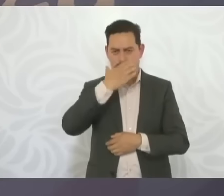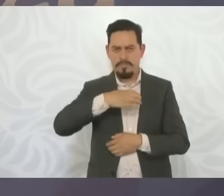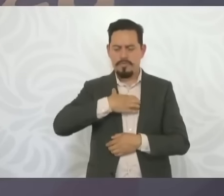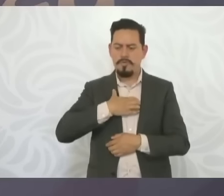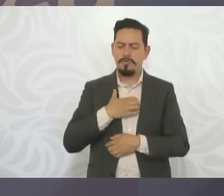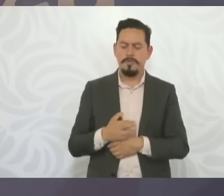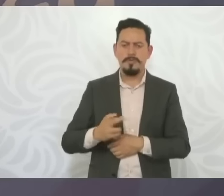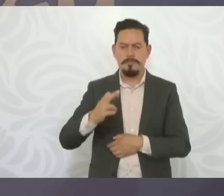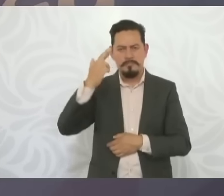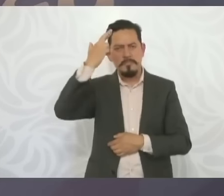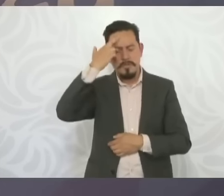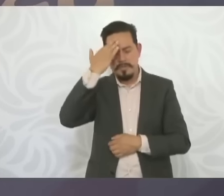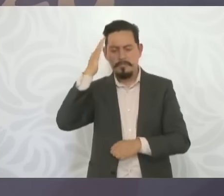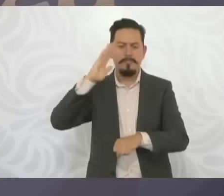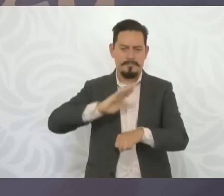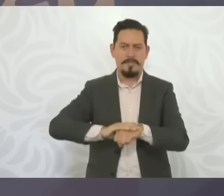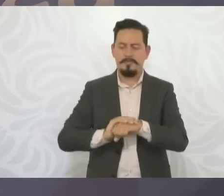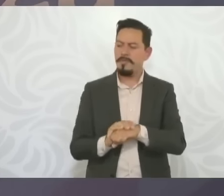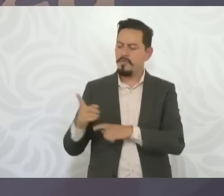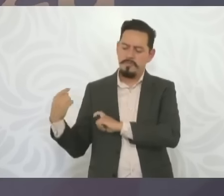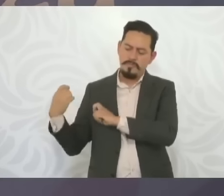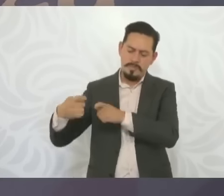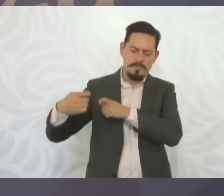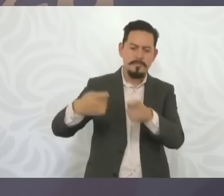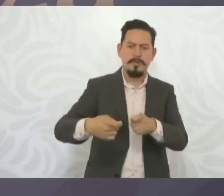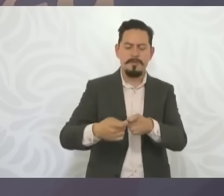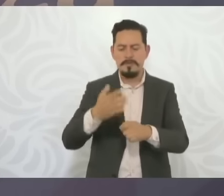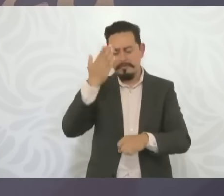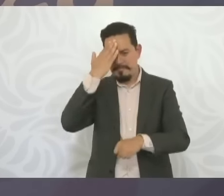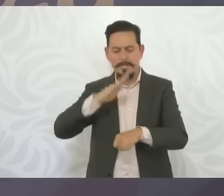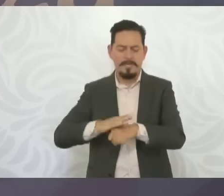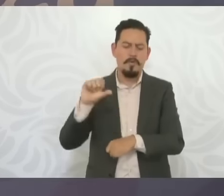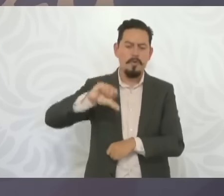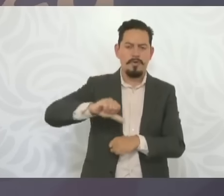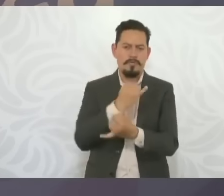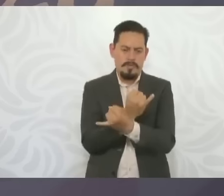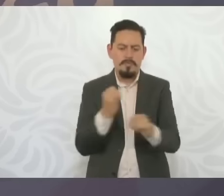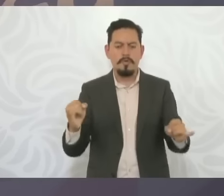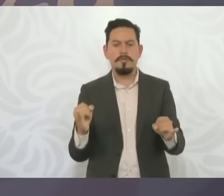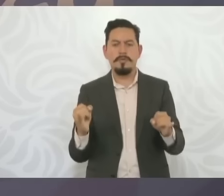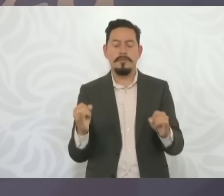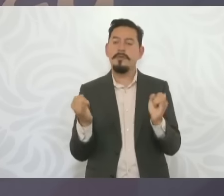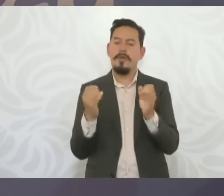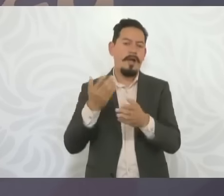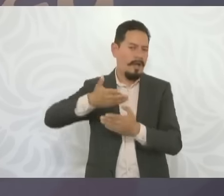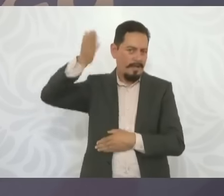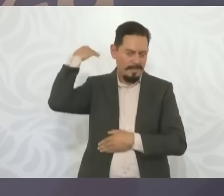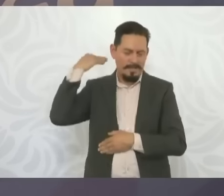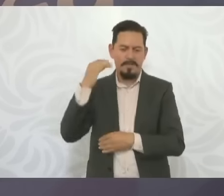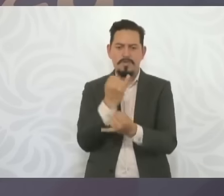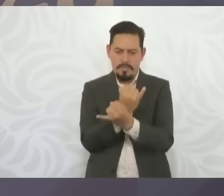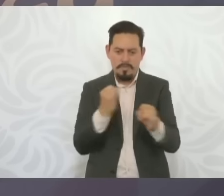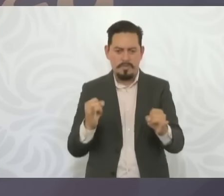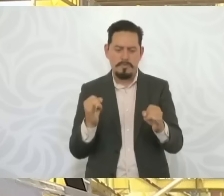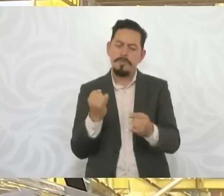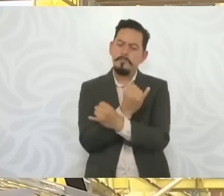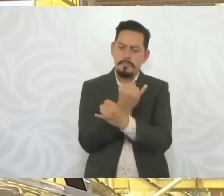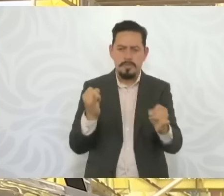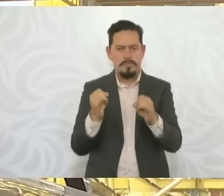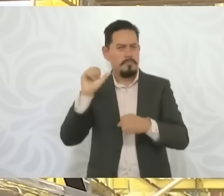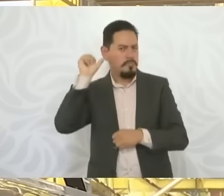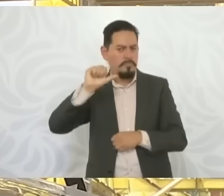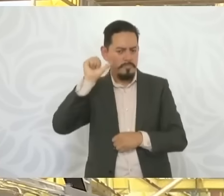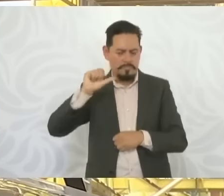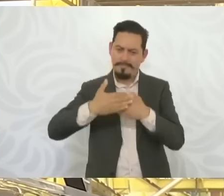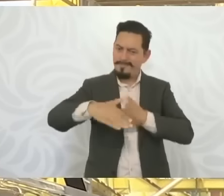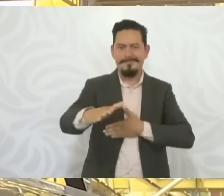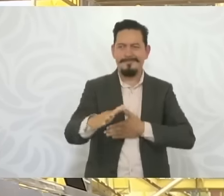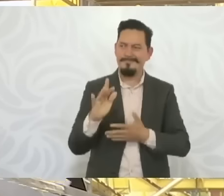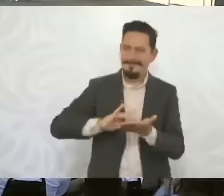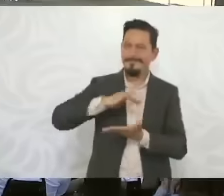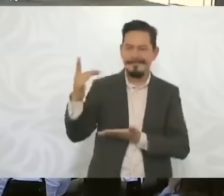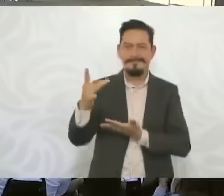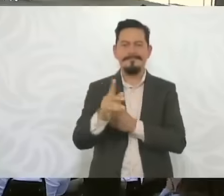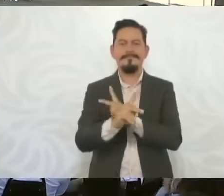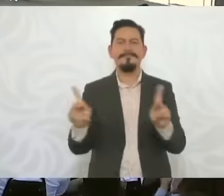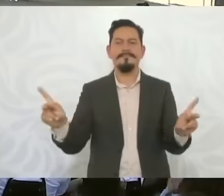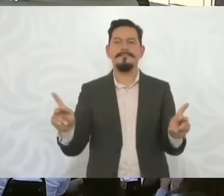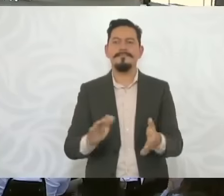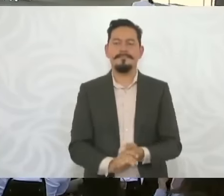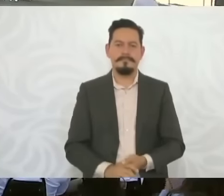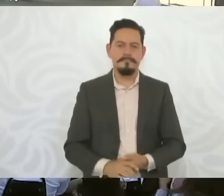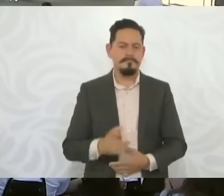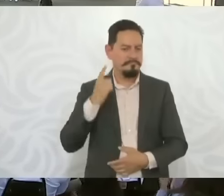legado y a su mensaje. Soberanía hoy, soberanía ayer, soberanía siempre. Muchísimas gracias.